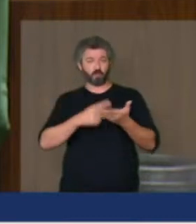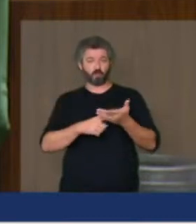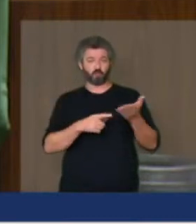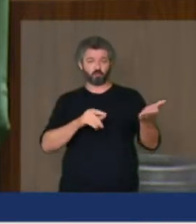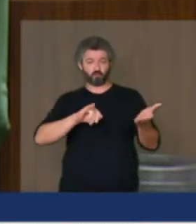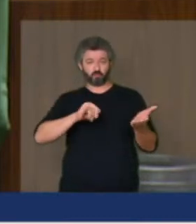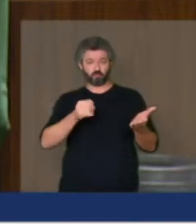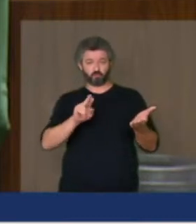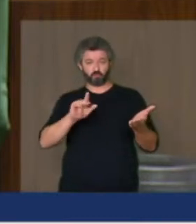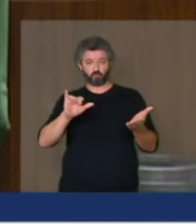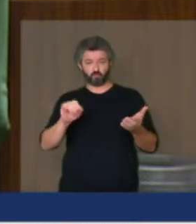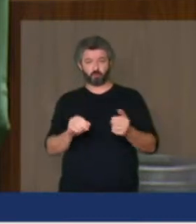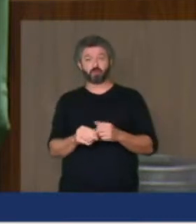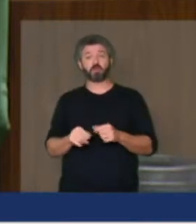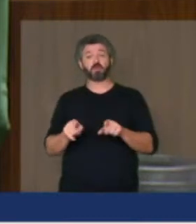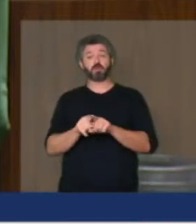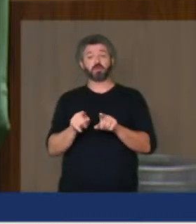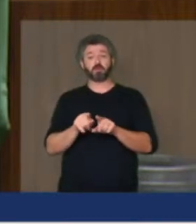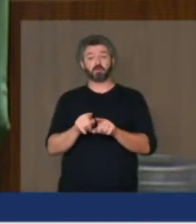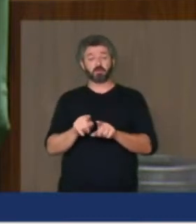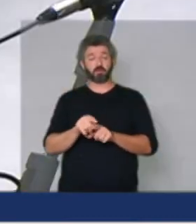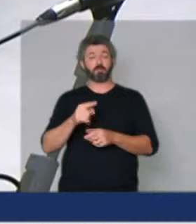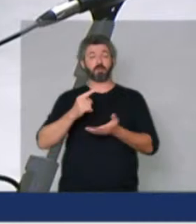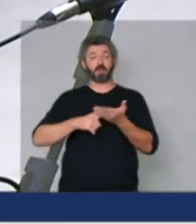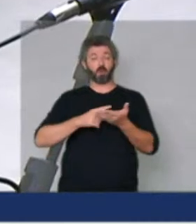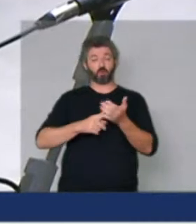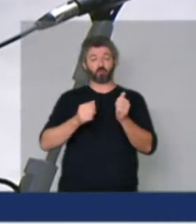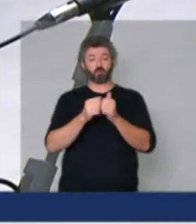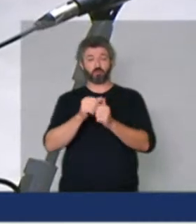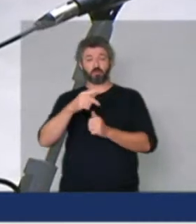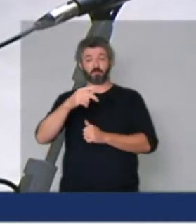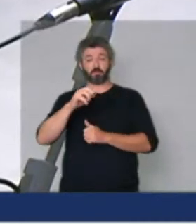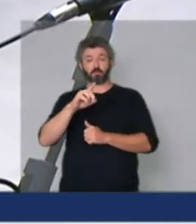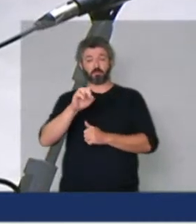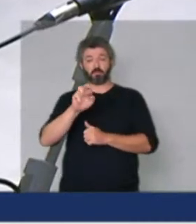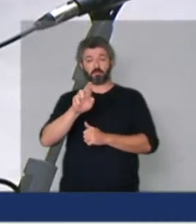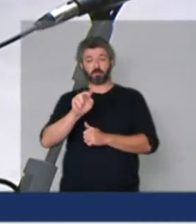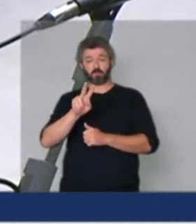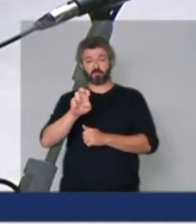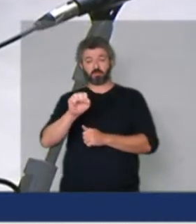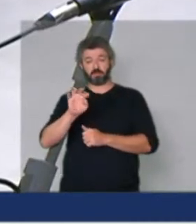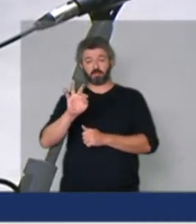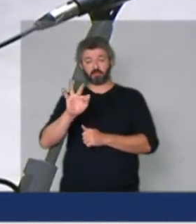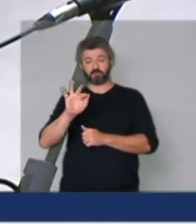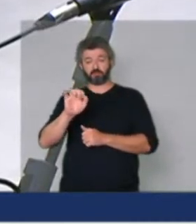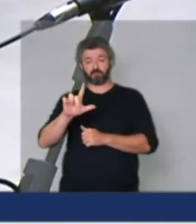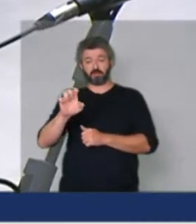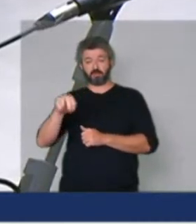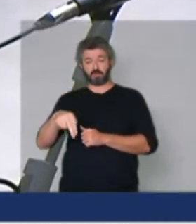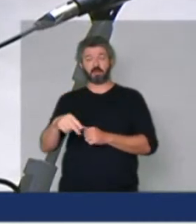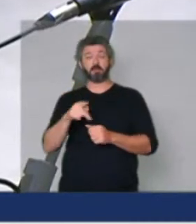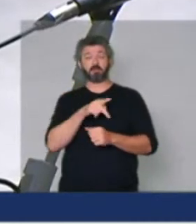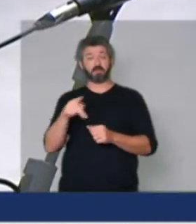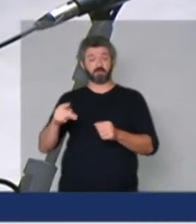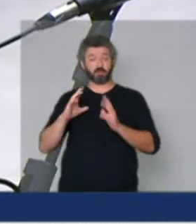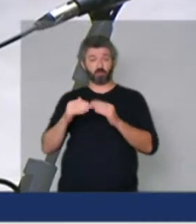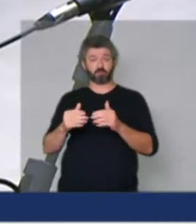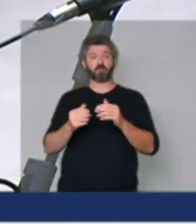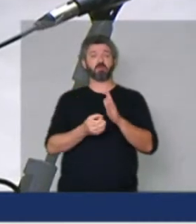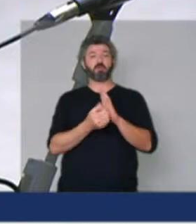NÉ ? QUE FOI O PRESIDENTE DA COMISSÃO SPEIL CIAL E COM OS DEMAIS DEPUTADOS A GENTE... RECUOU PARA BUSCAR O ENTENDIMENTO. RECUOU PARA NÃO VOLTAR PARA O SENADO. RECUOU